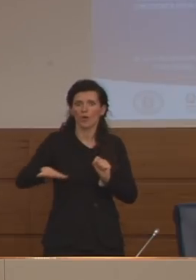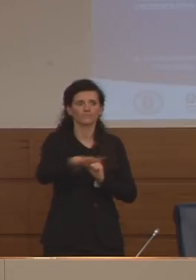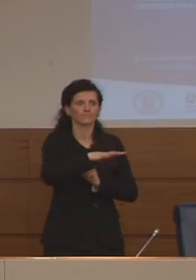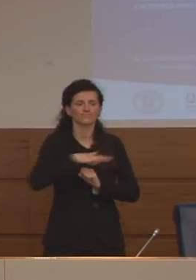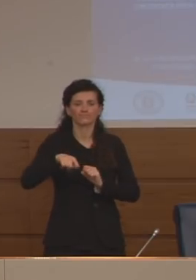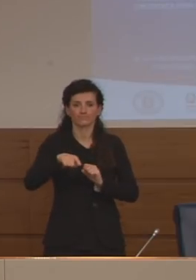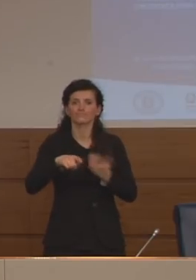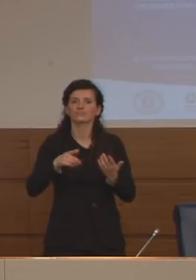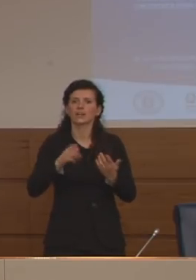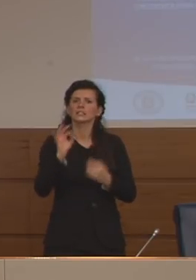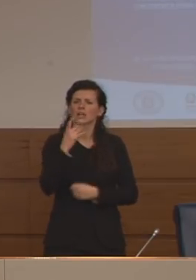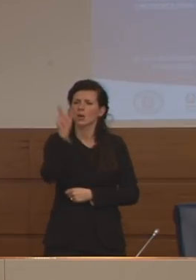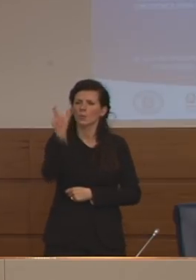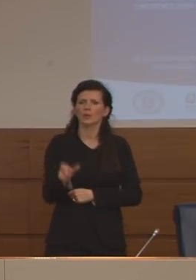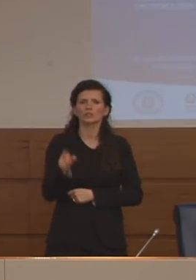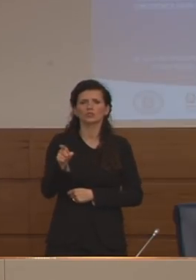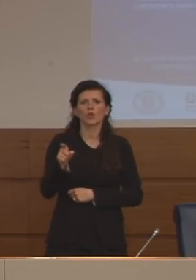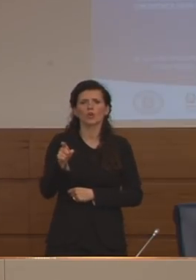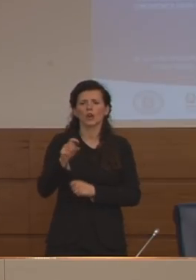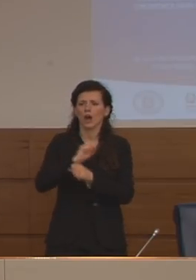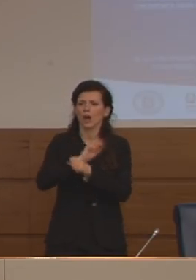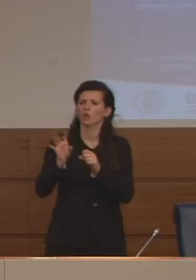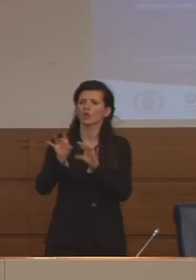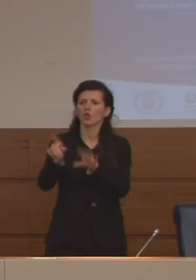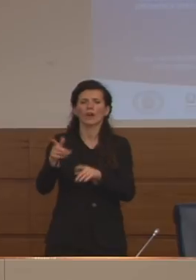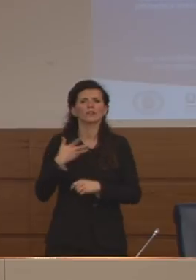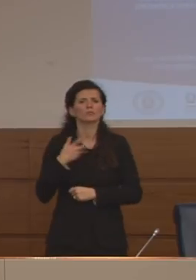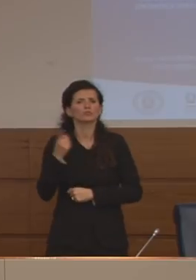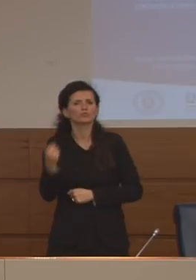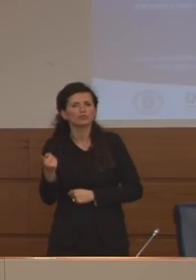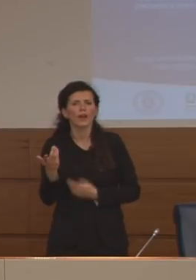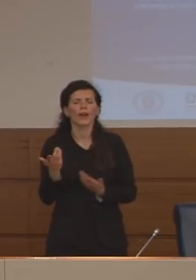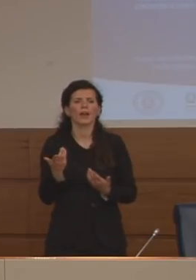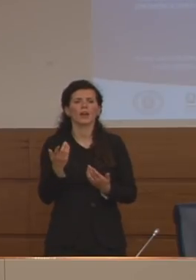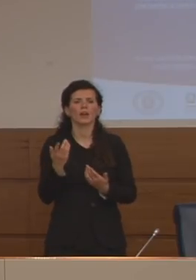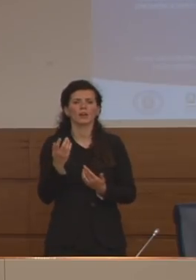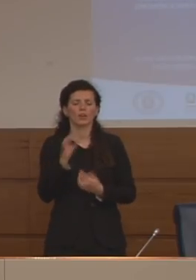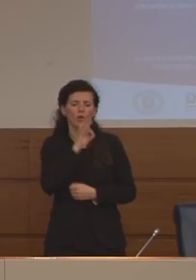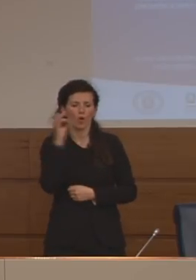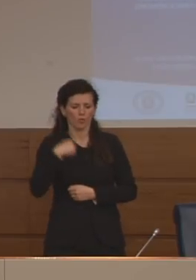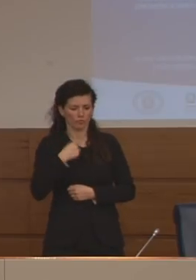positive senza saperlo. E l'altra cosa può essere invece la protezione rispetto